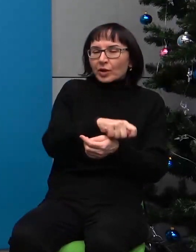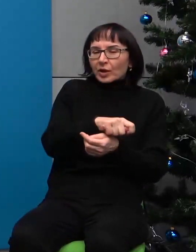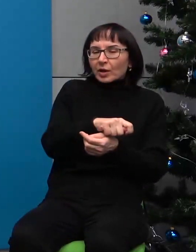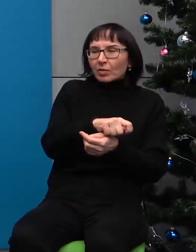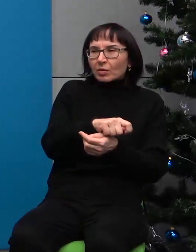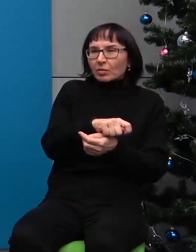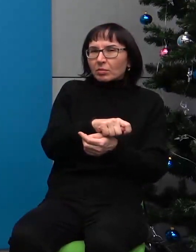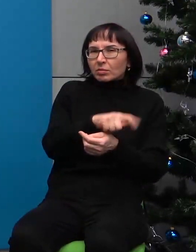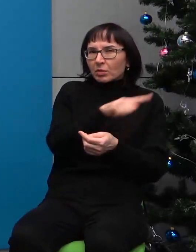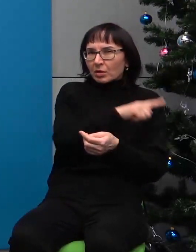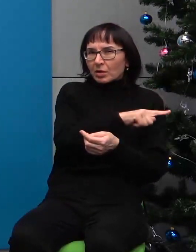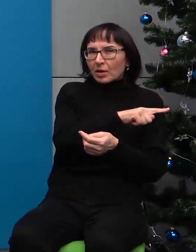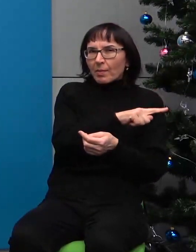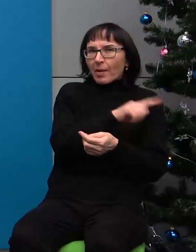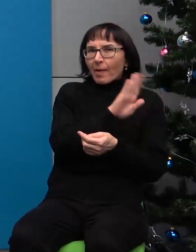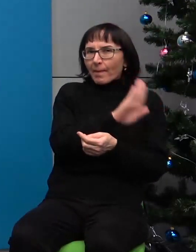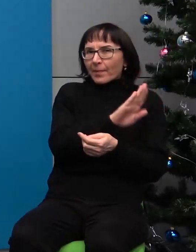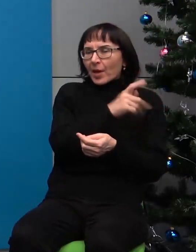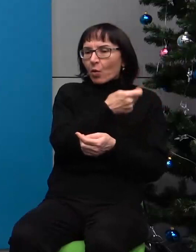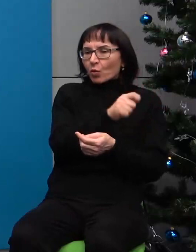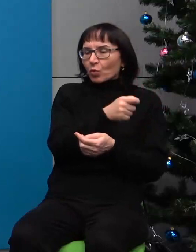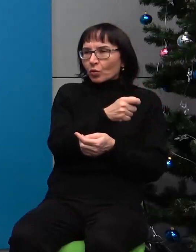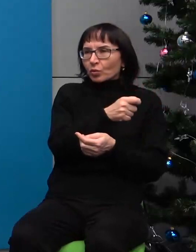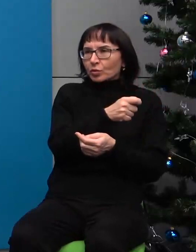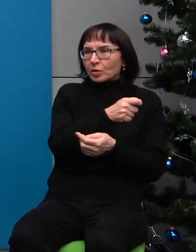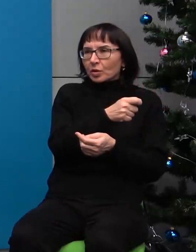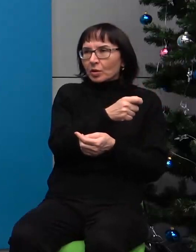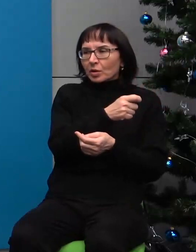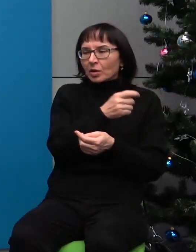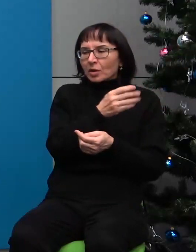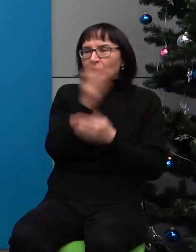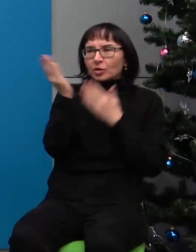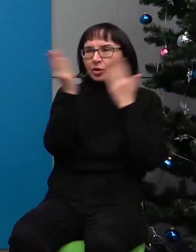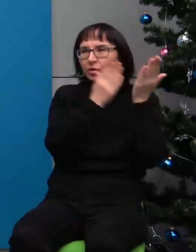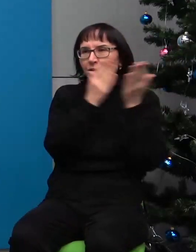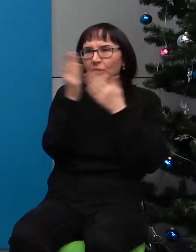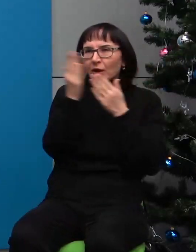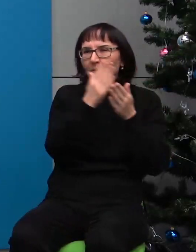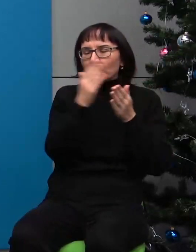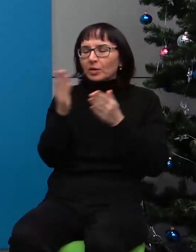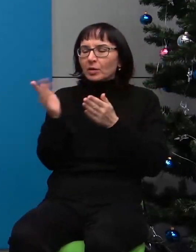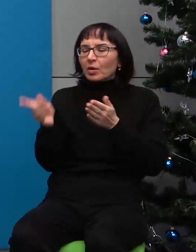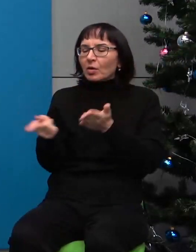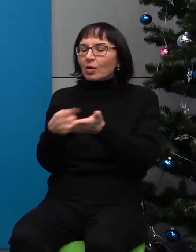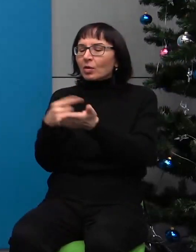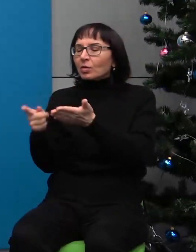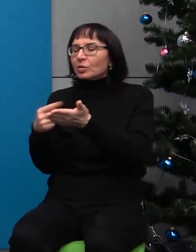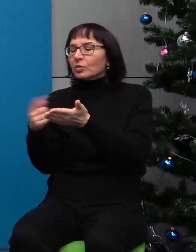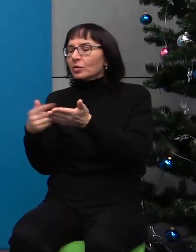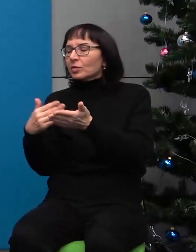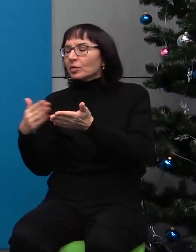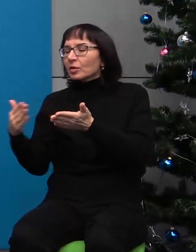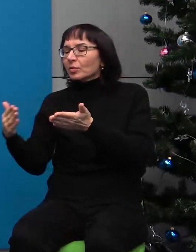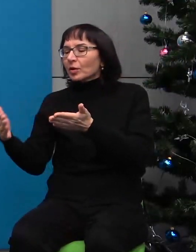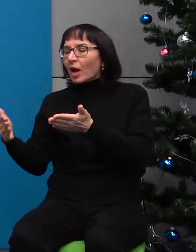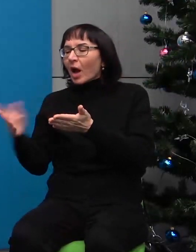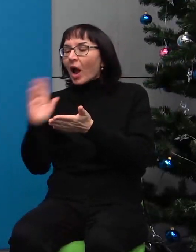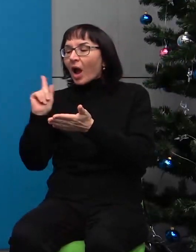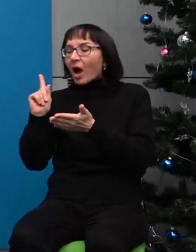I my cały czas idziemy do przodu i do tyłu, cały czas idziemy do przodu i tak skanujemy do przodu i do tyłu, jak czytamy, tak samo w filmie, prawda?